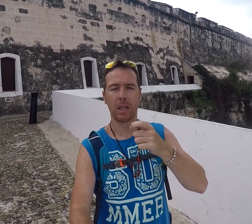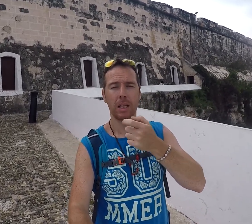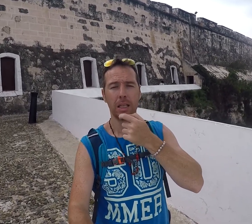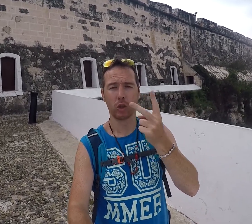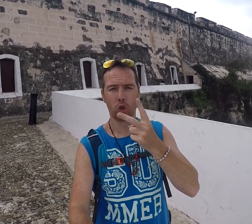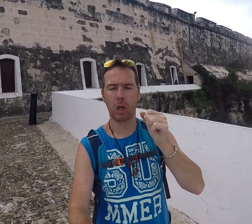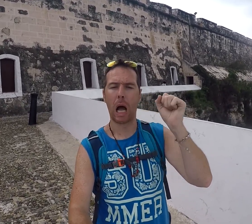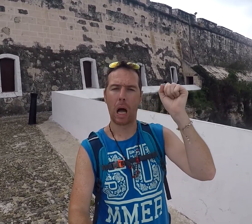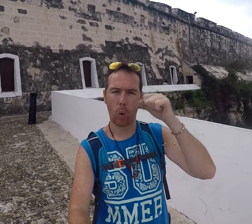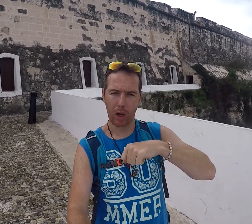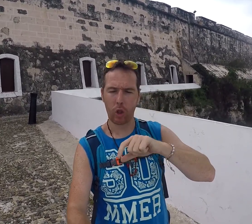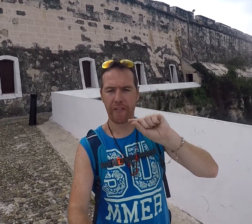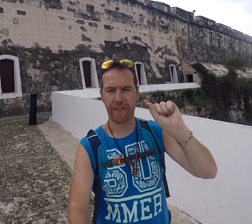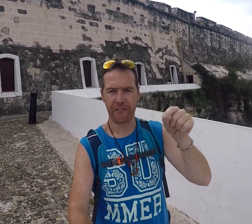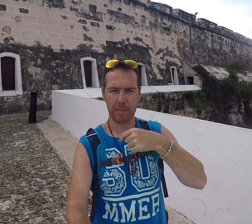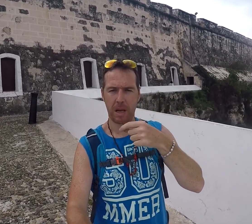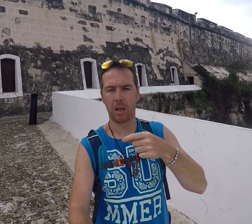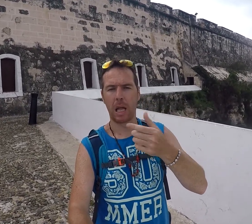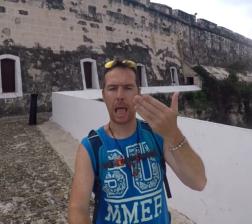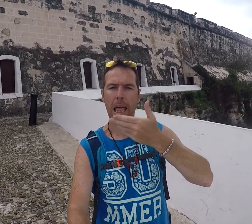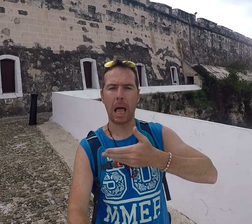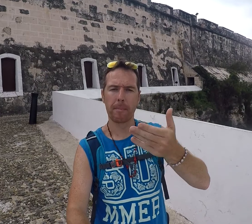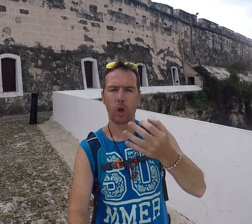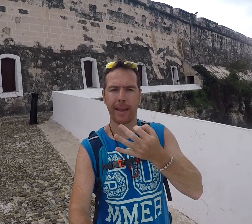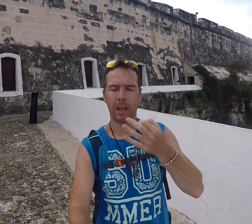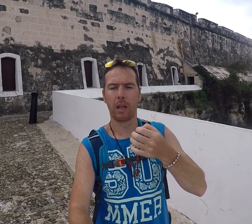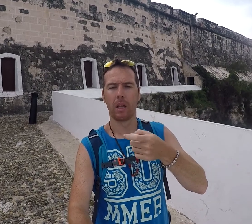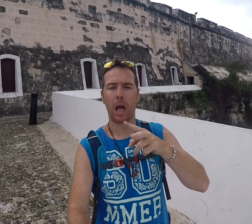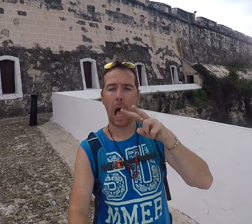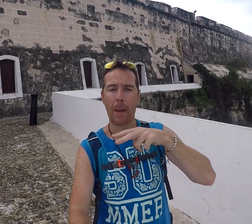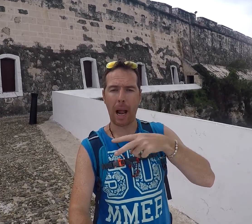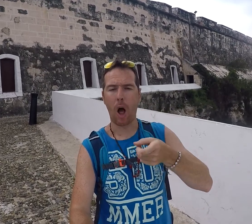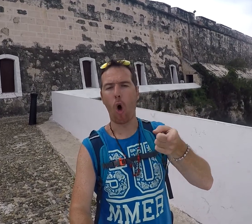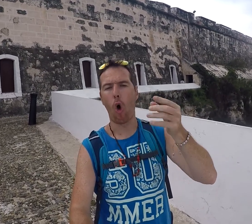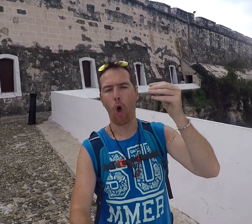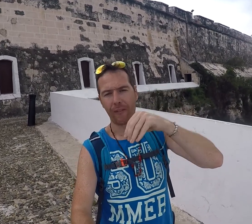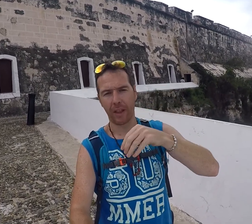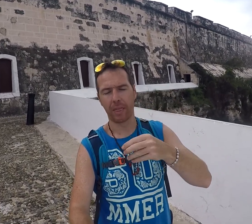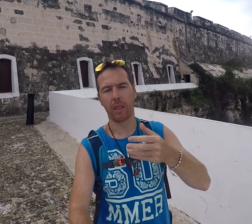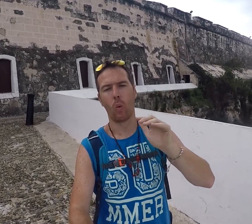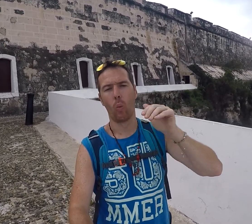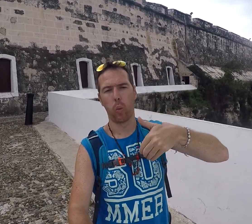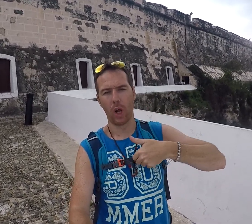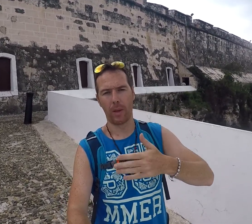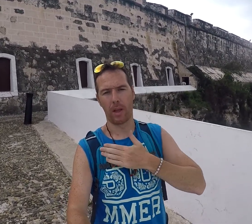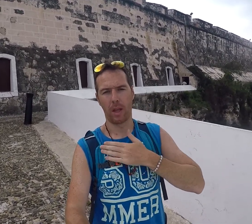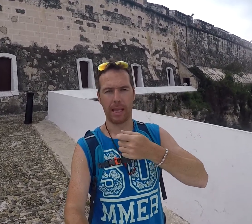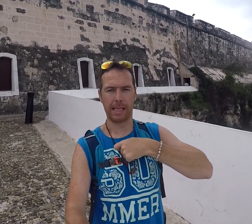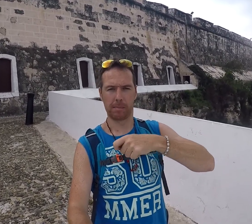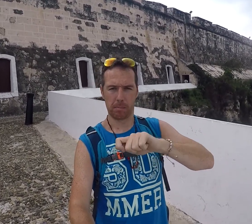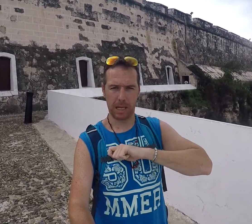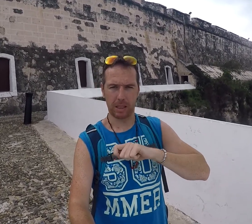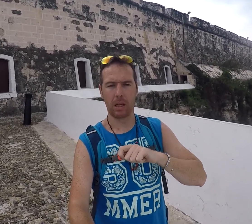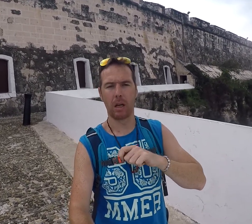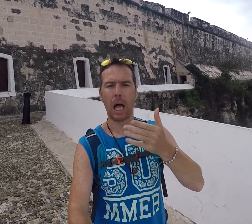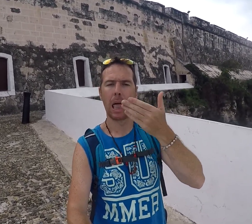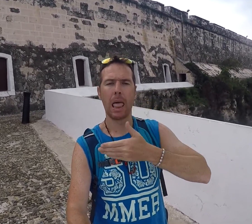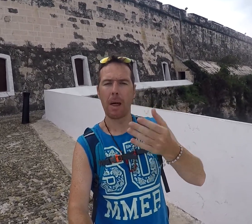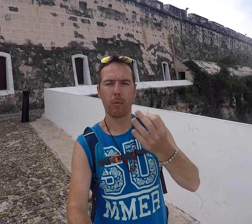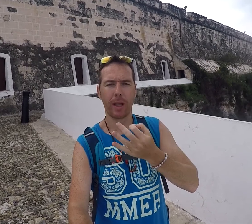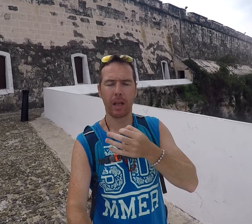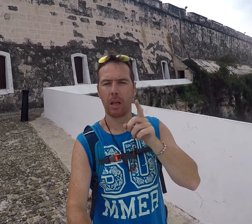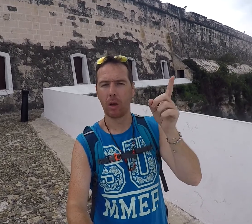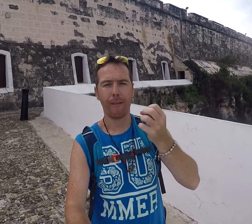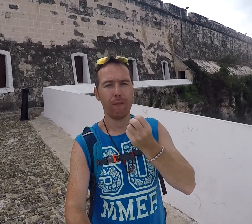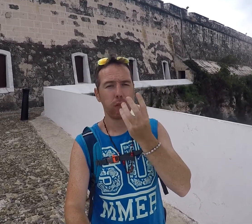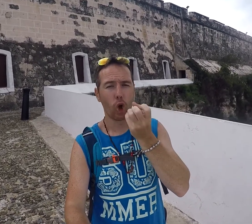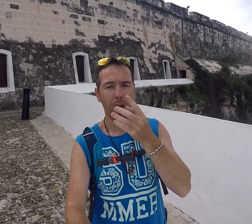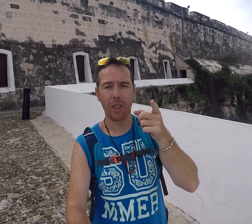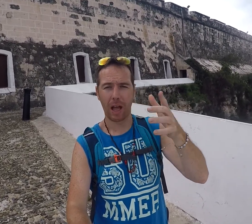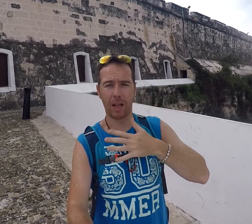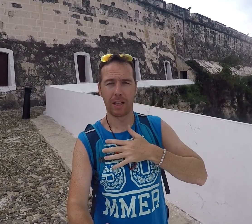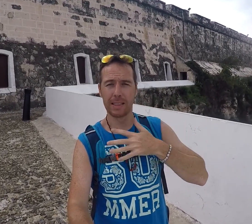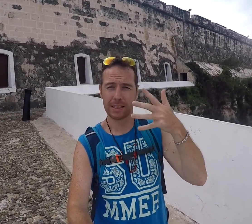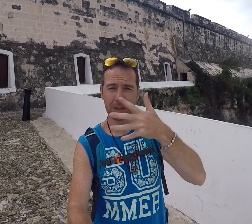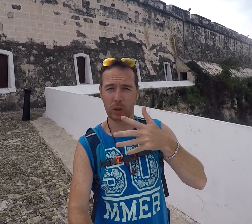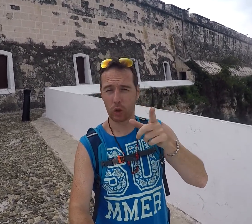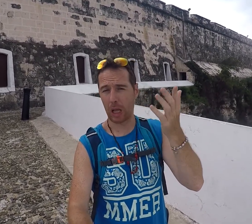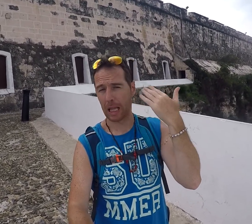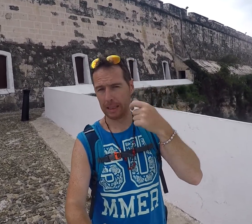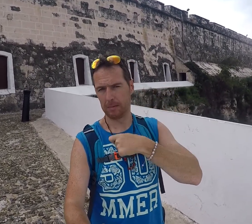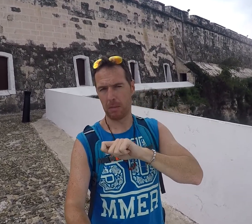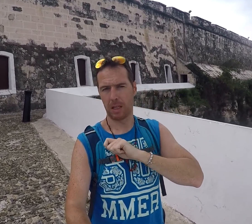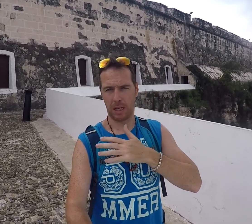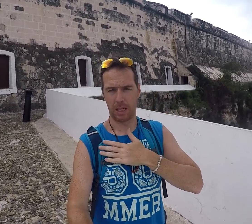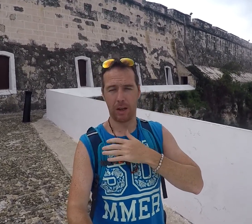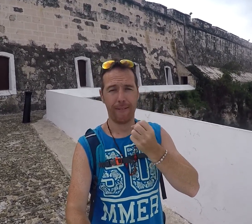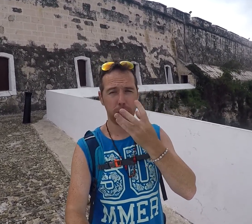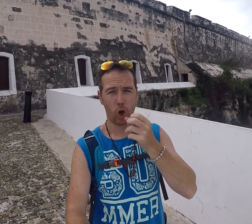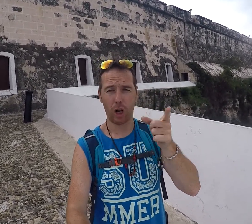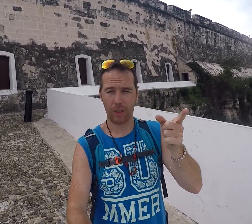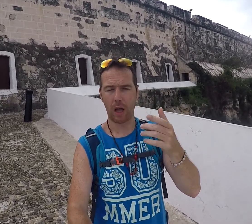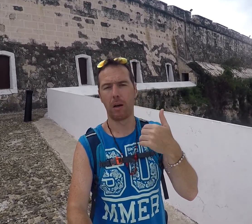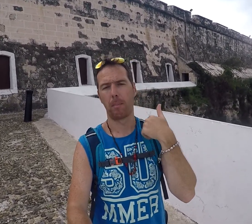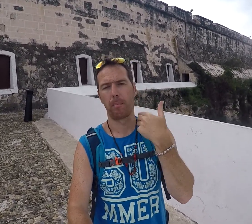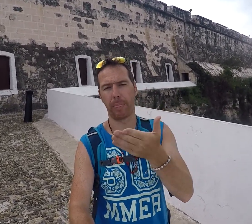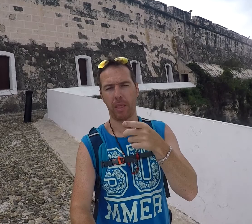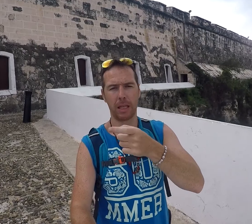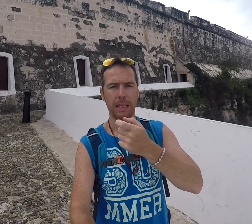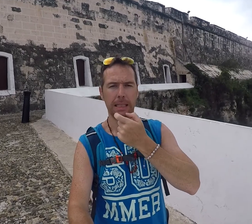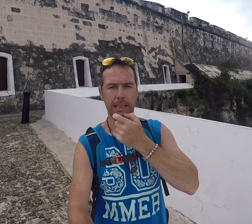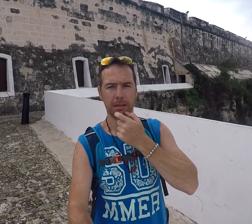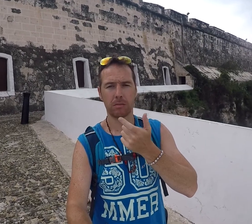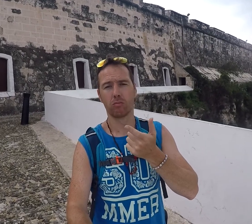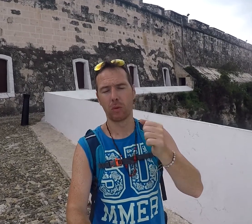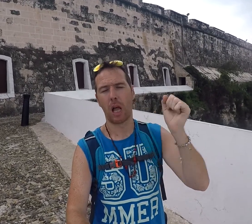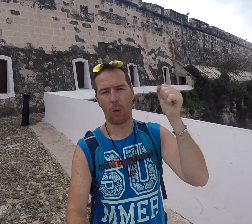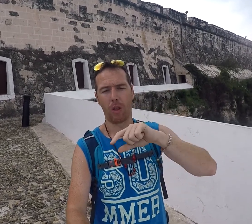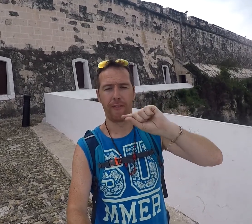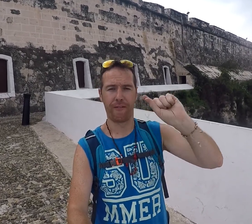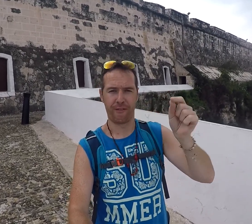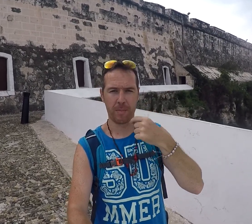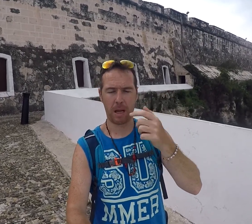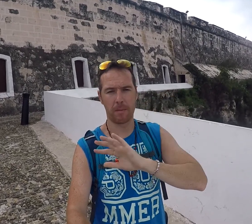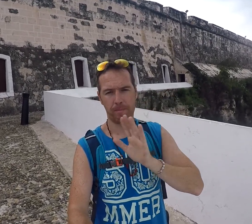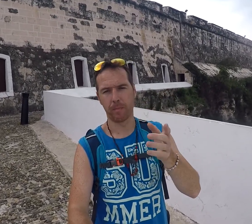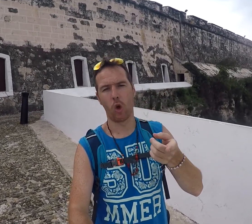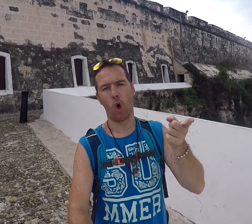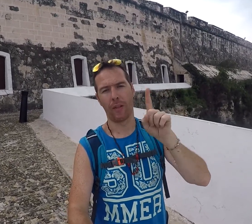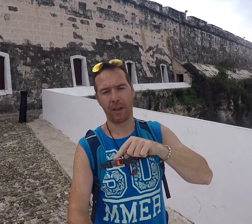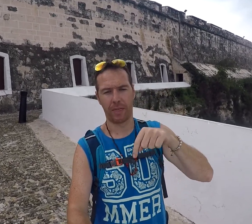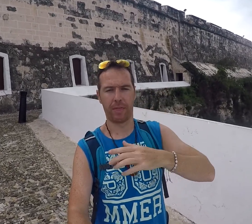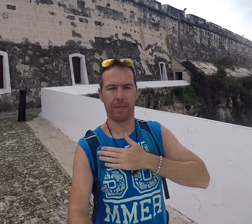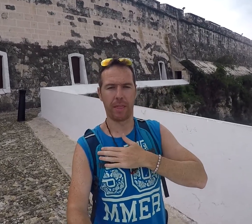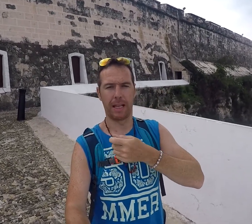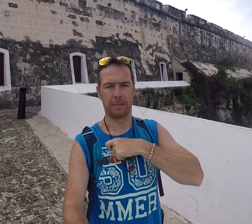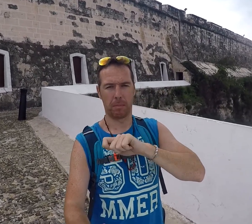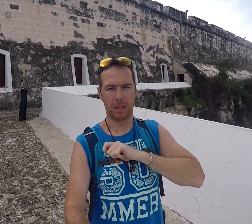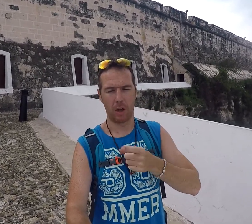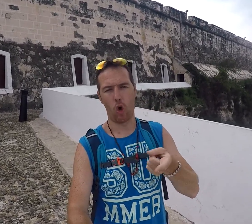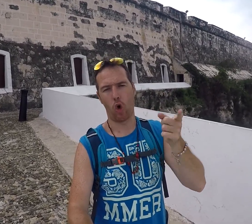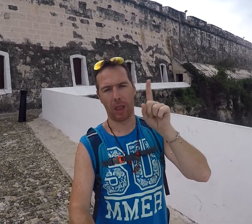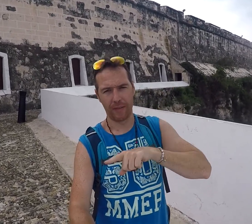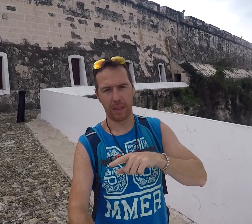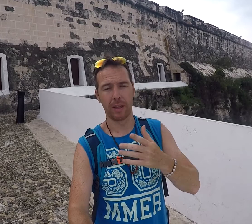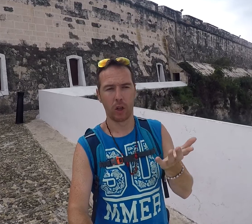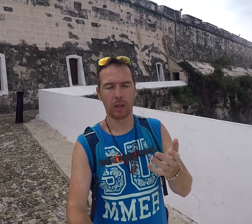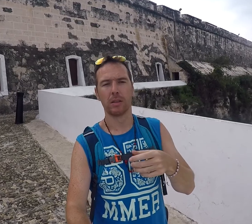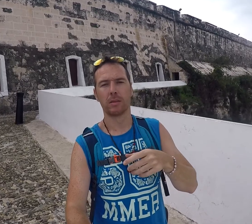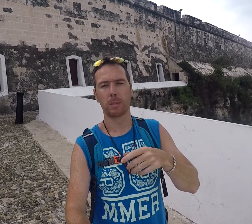Se firmó un acuerdo entre España e Inglaterra para devolver esta tierra a España a cambio de ceder el territorio de La Florida a Inglaterra